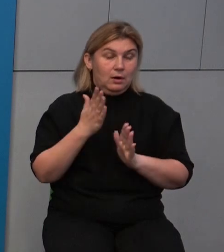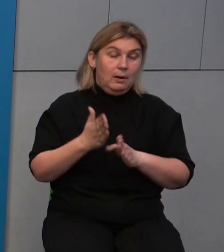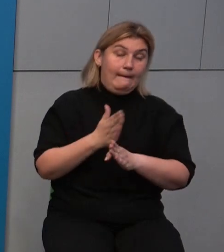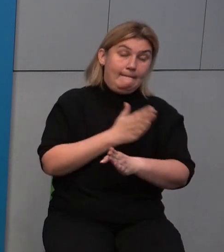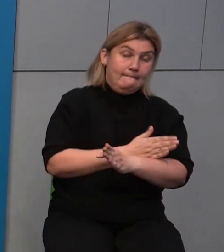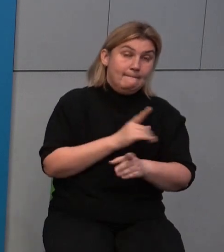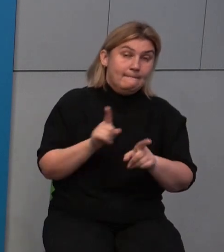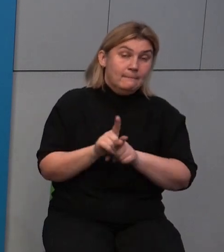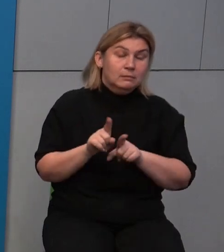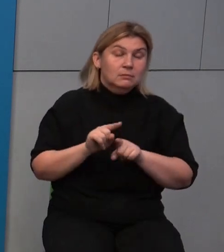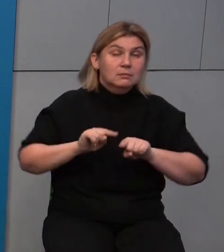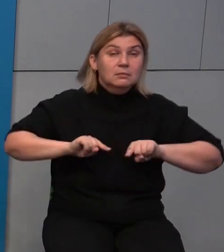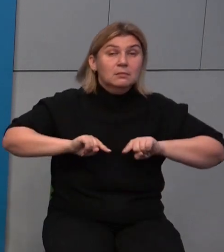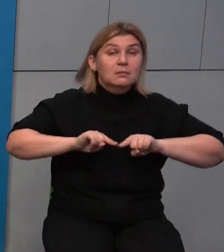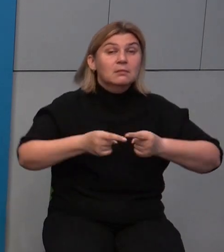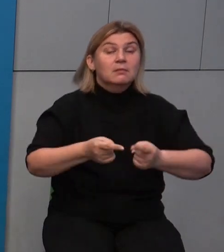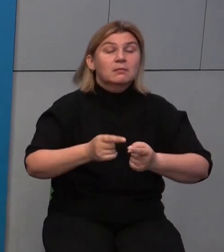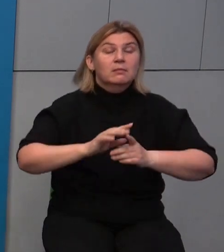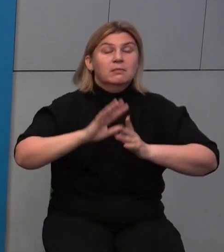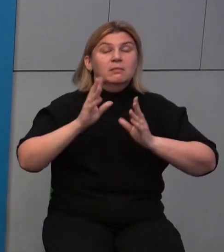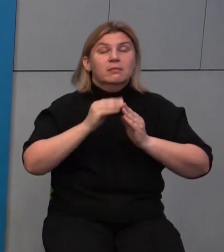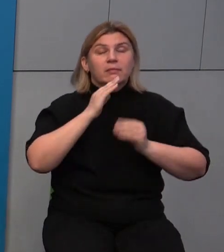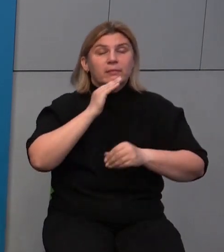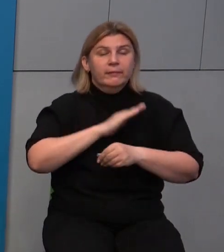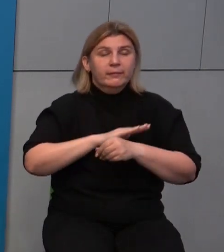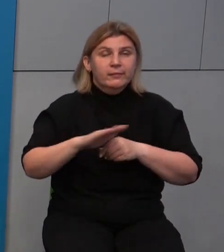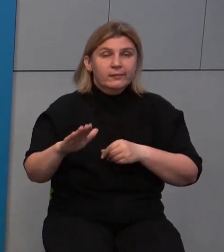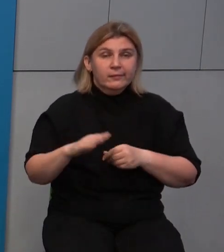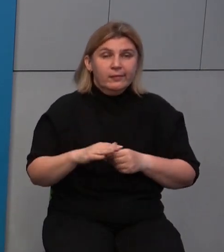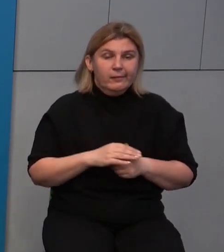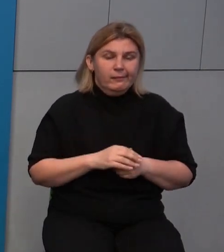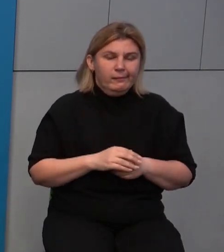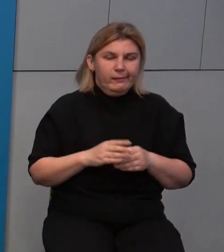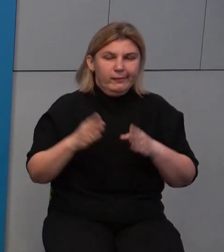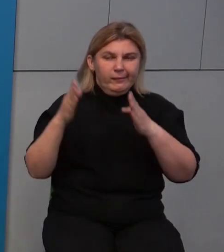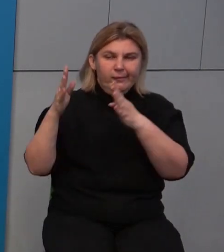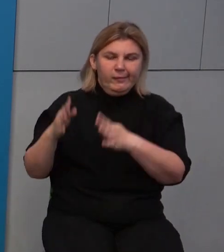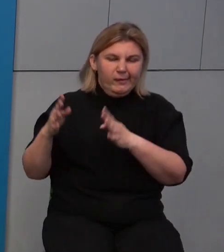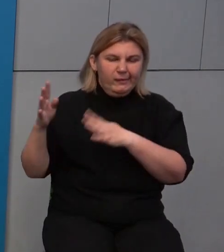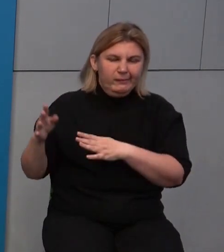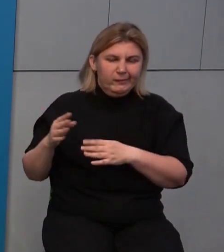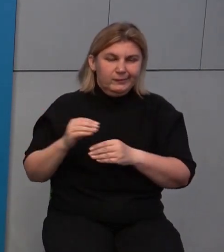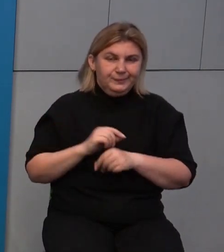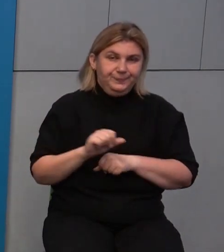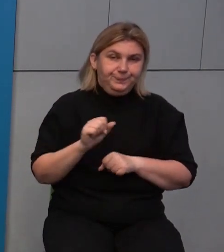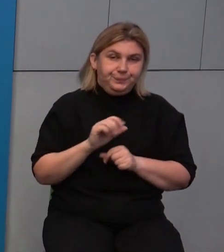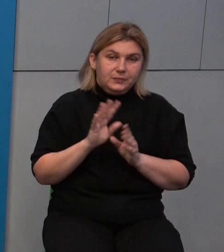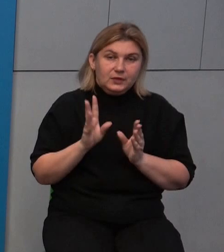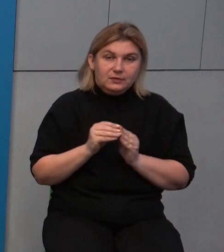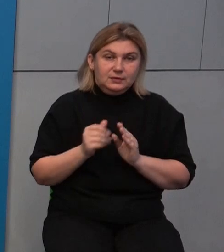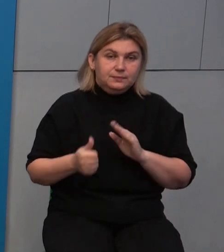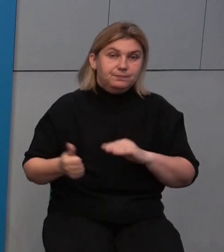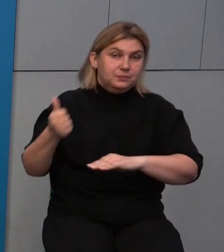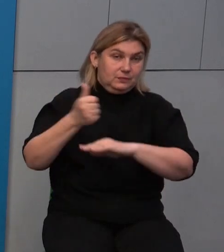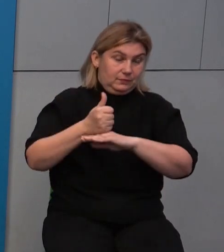które organizowały te wszystkie sławne postaci naszych wielkich przywódców,